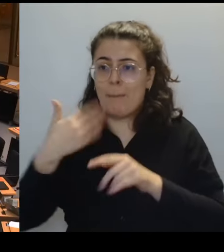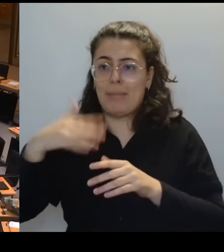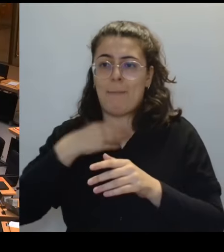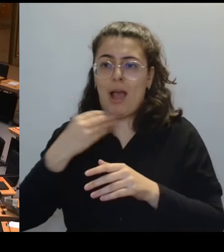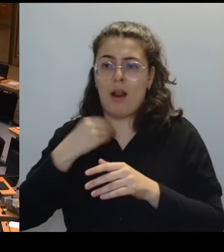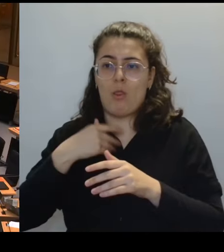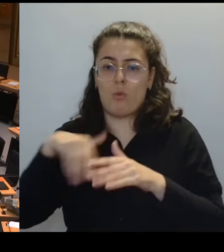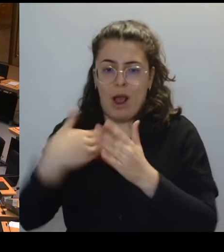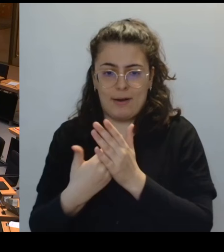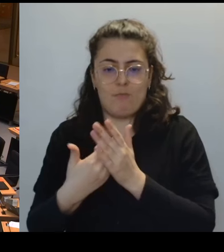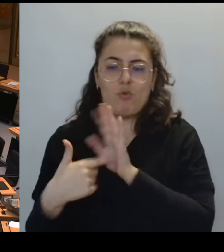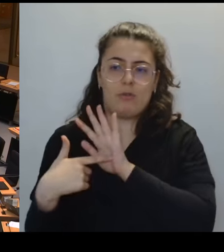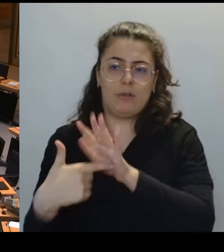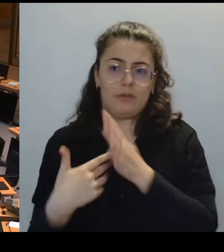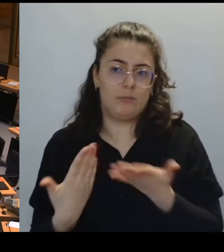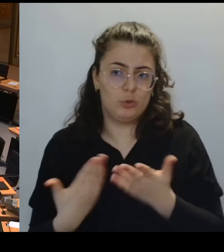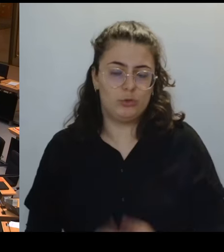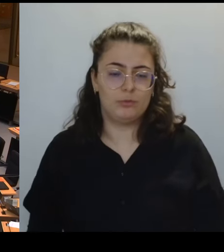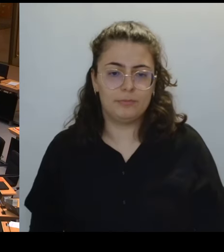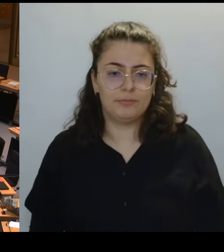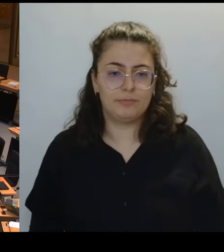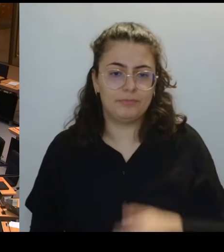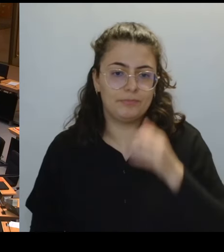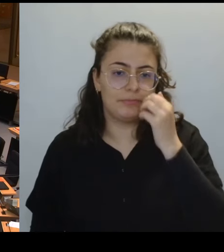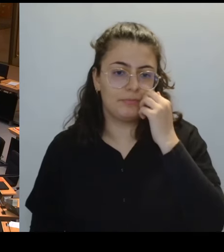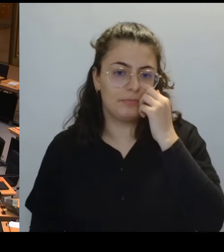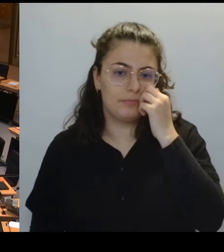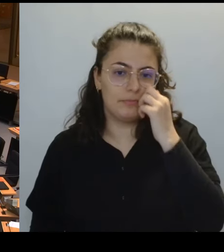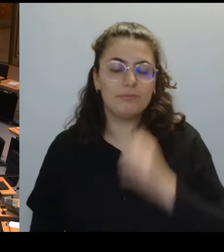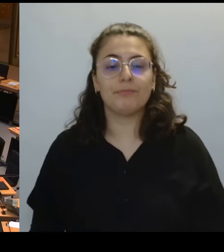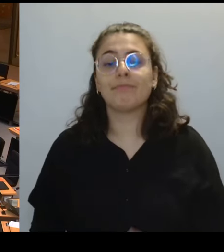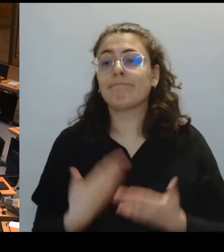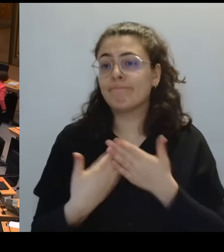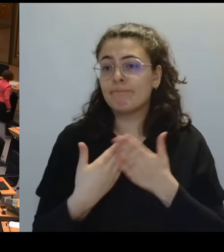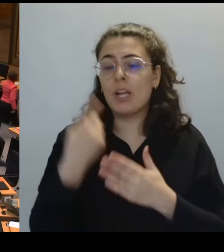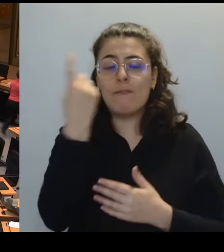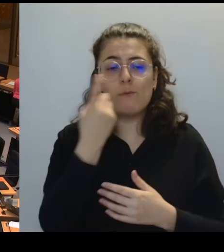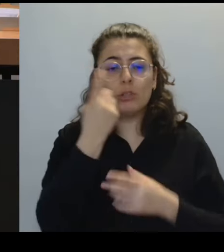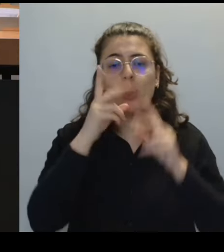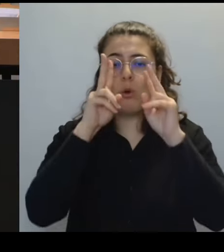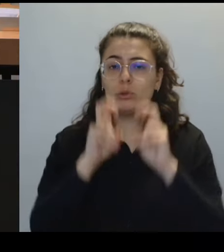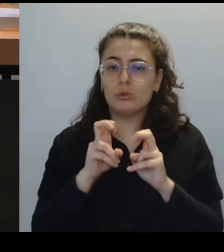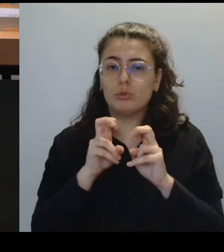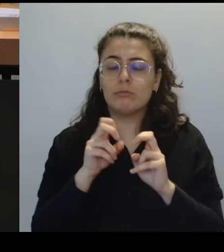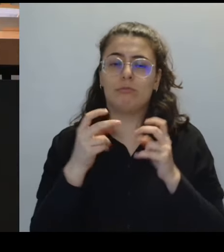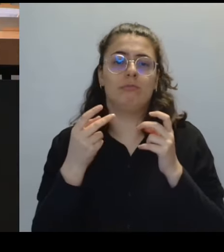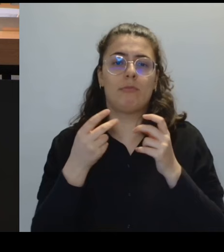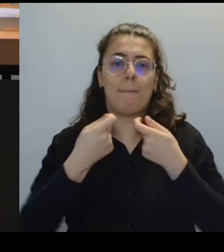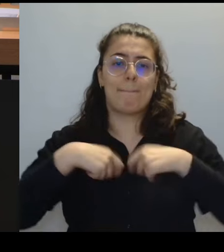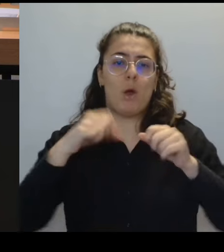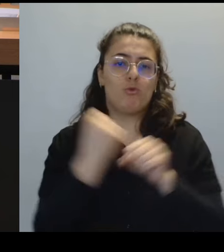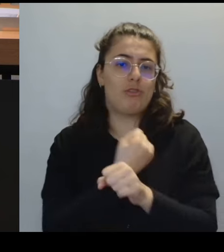Dafür sind die Vorsorgeuntersuchungen ein wichtiger Baustein. Durch die zusätzlichen Vorsorgemöglichkeiten kann